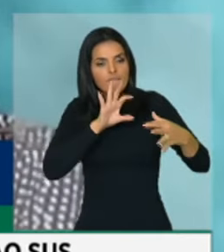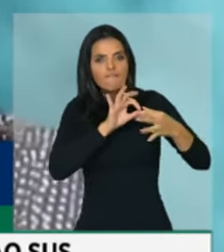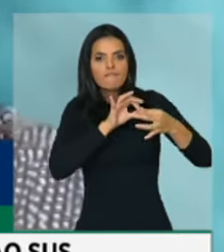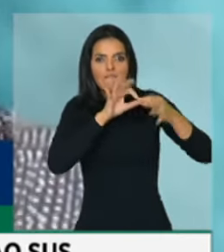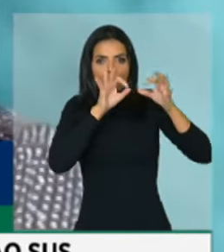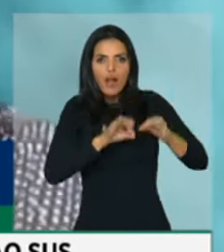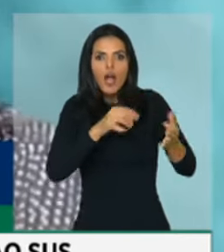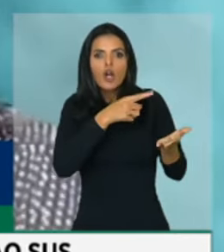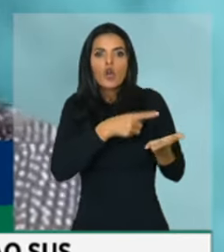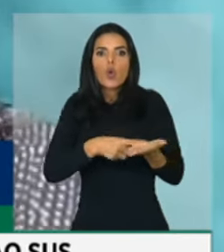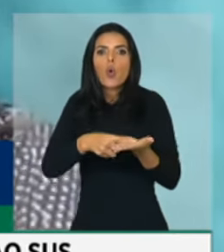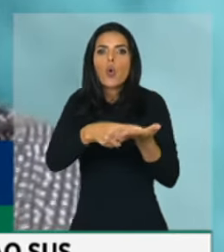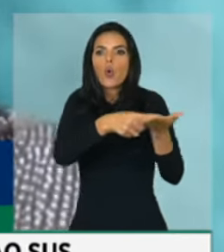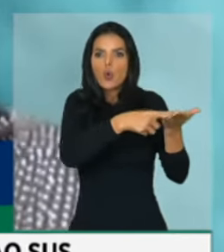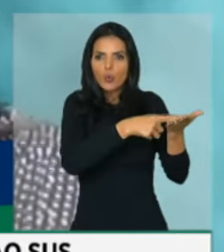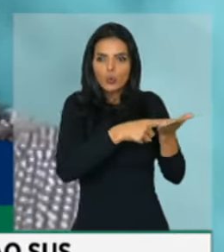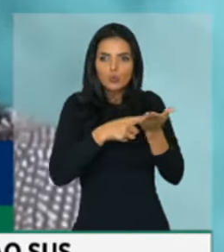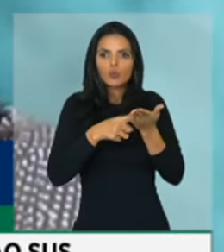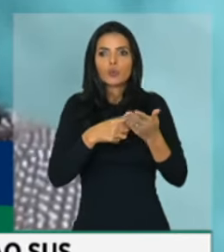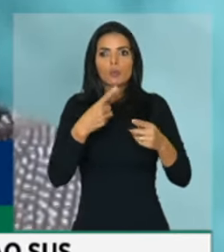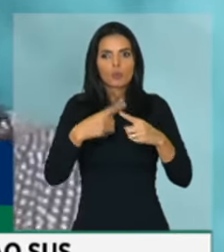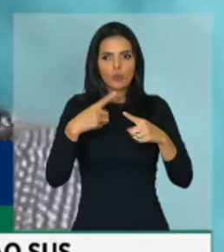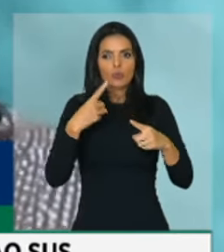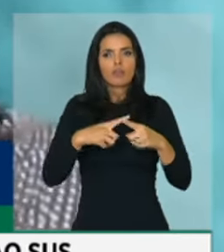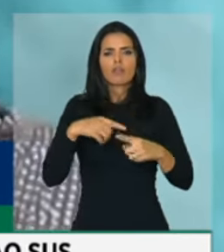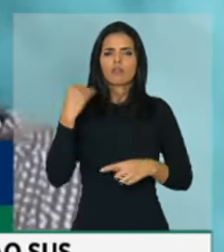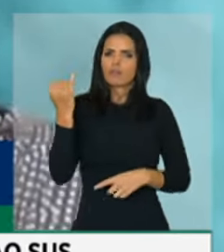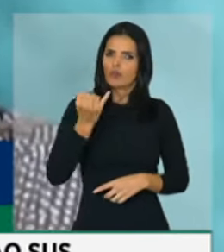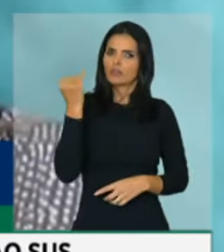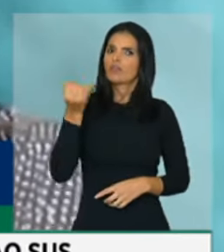TRATA DE BOLSONARO, É COMO SE TENTAR TIRAR LEITE DAS PEDRAS.